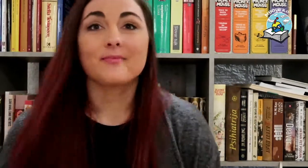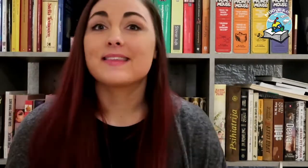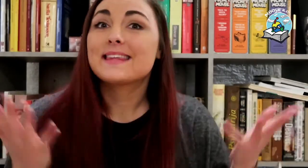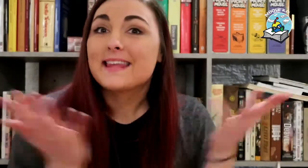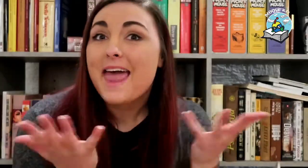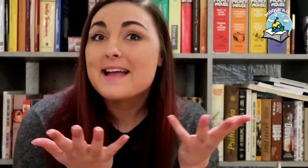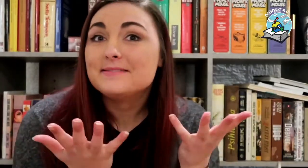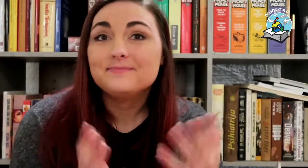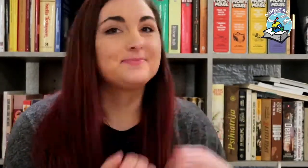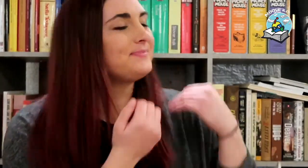Kje?